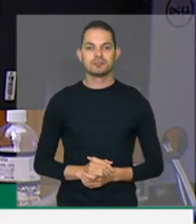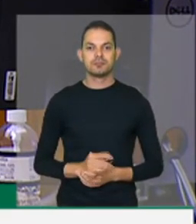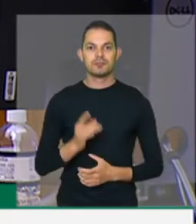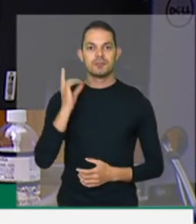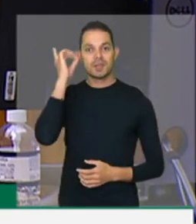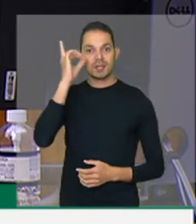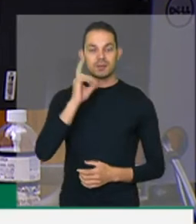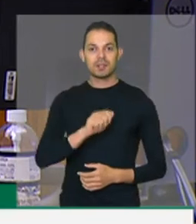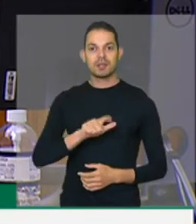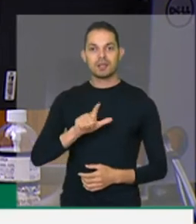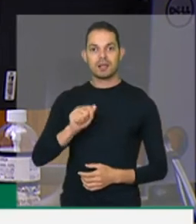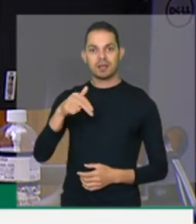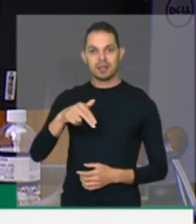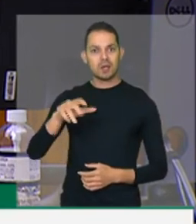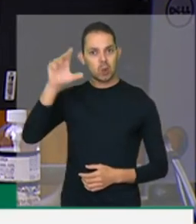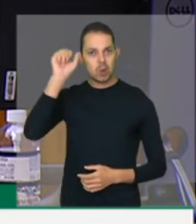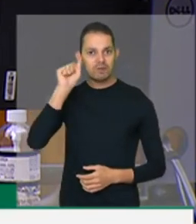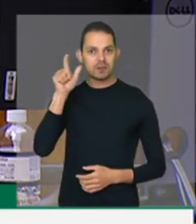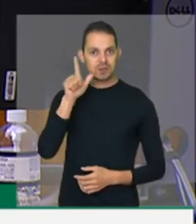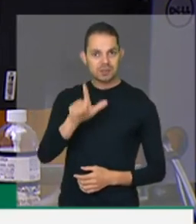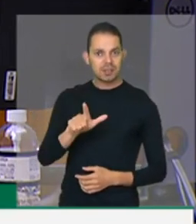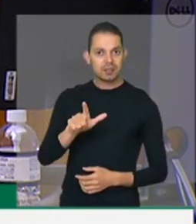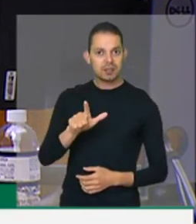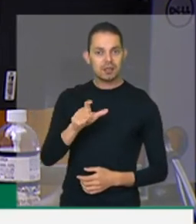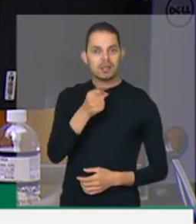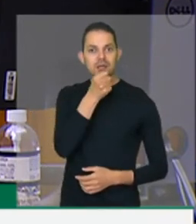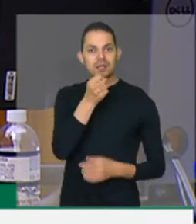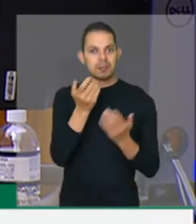PELO TEMPO DE LIDERANÇA. DEPUTADO VOSSA EXCELÊNCIA NOS OUVE? PRECISA ATIVAR O